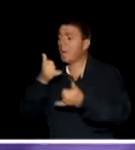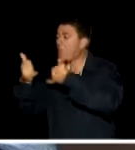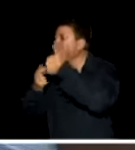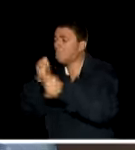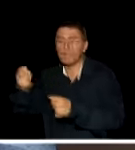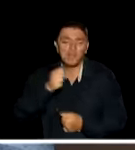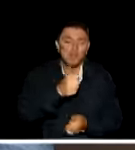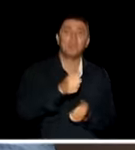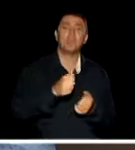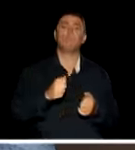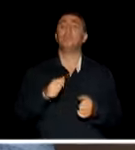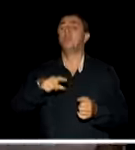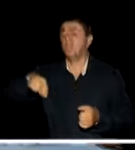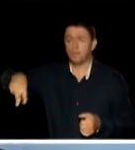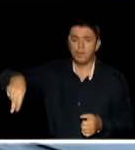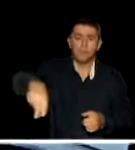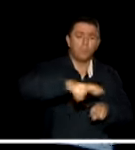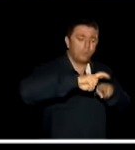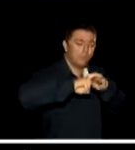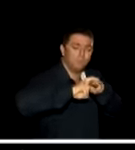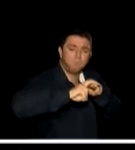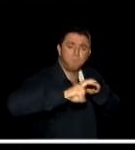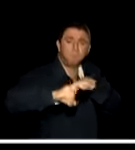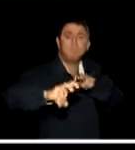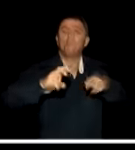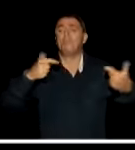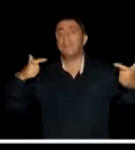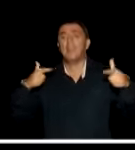andou no trilho e deu muita risada quando se viu na tela.